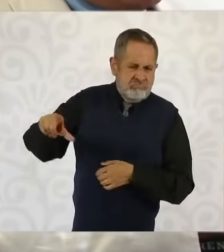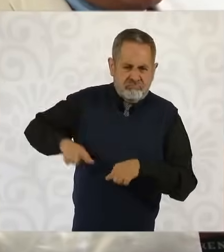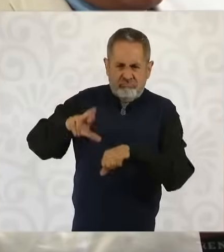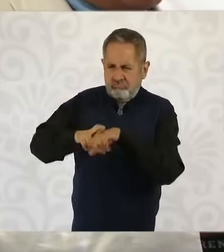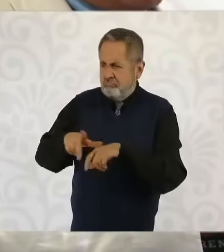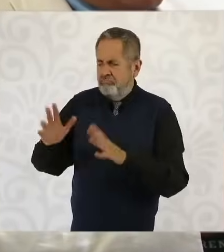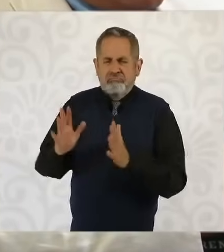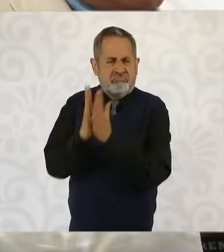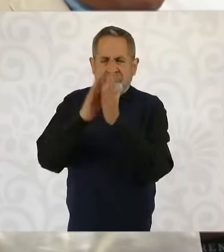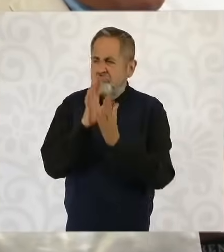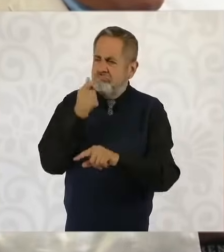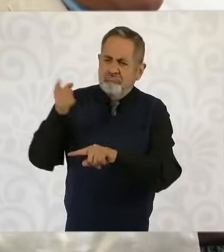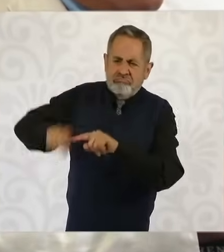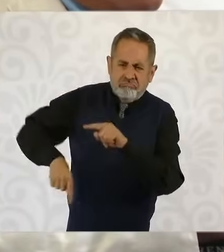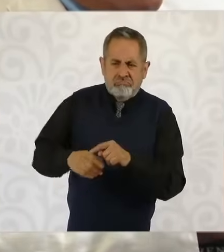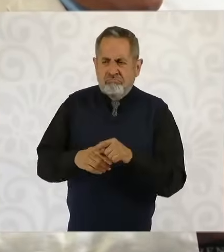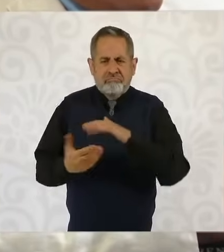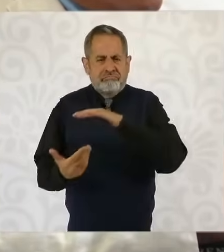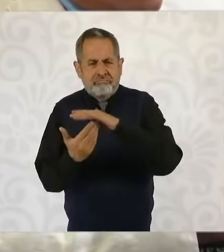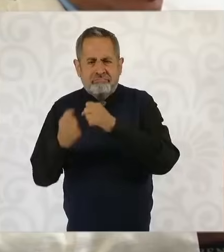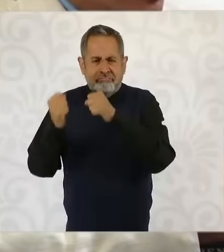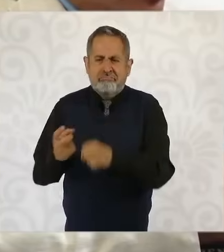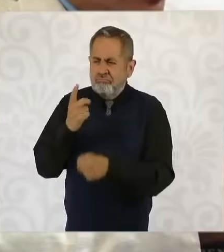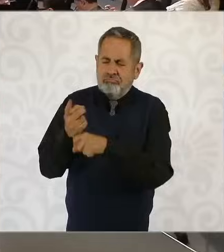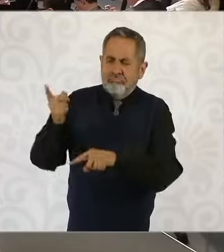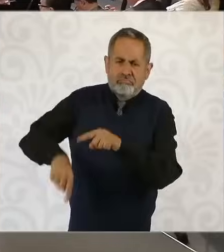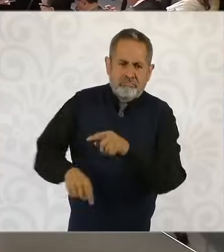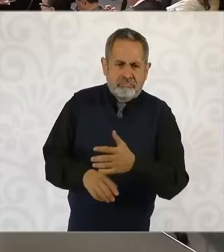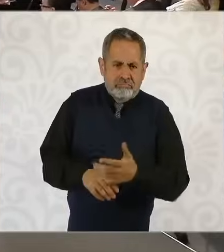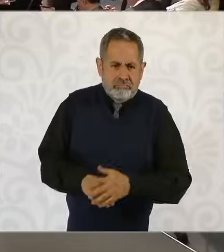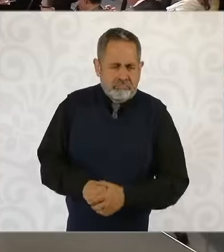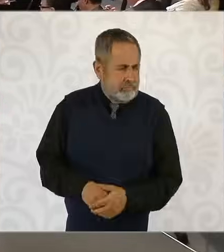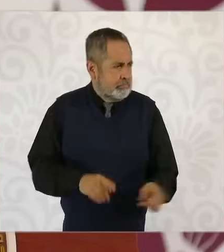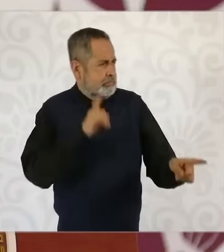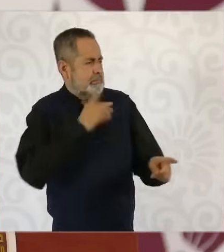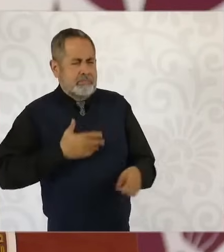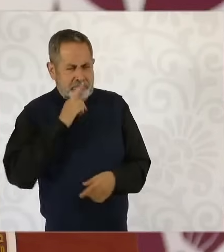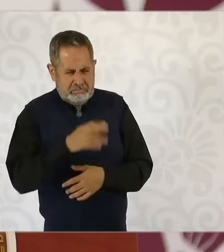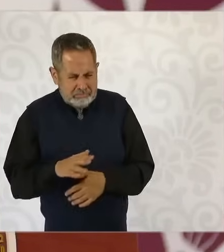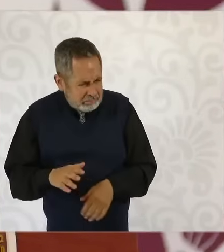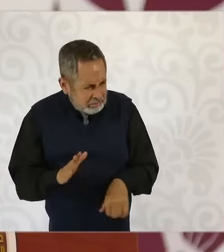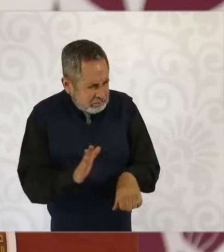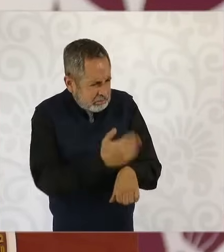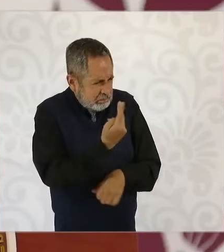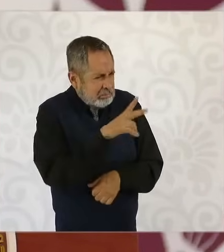participe en las mesas de seguridad hasta que no se acha ¿y por qué ¿qué argumento